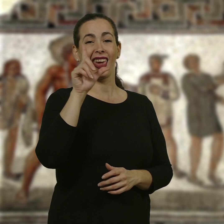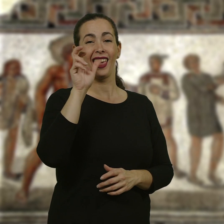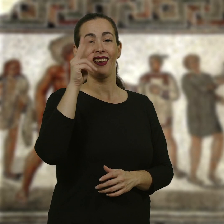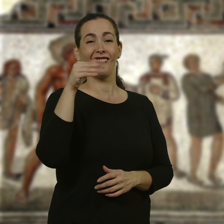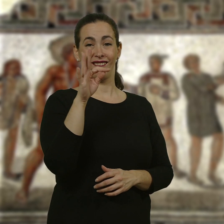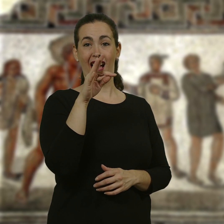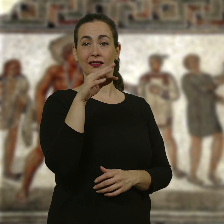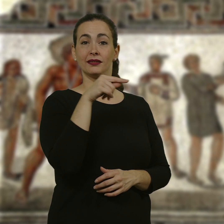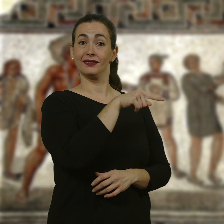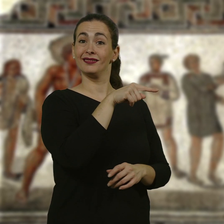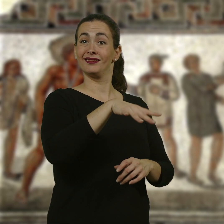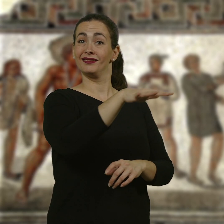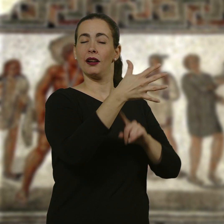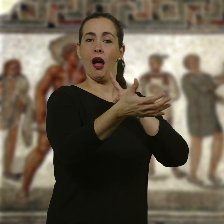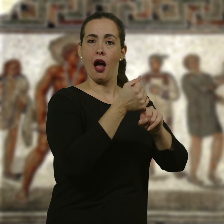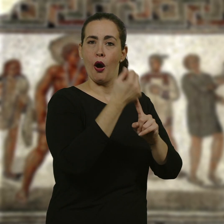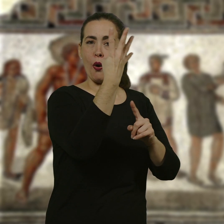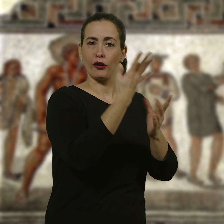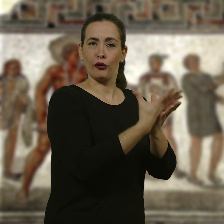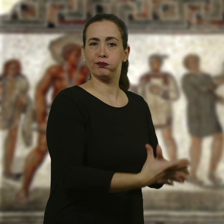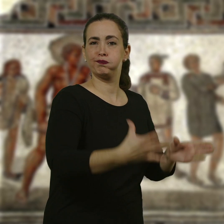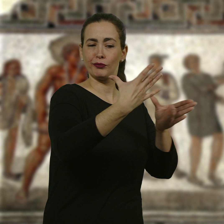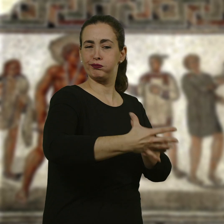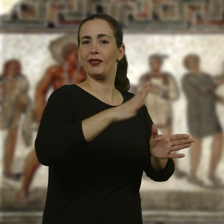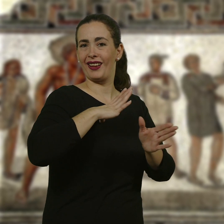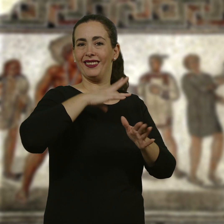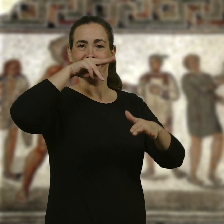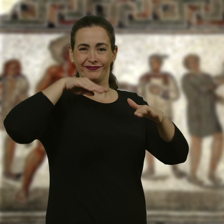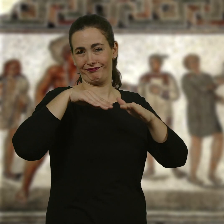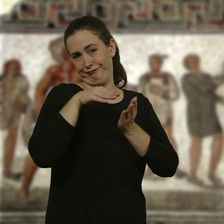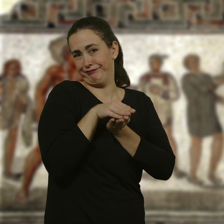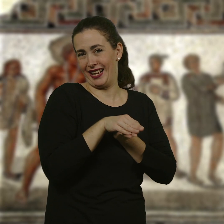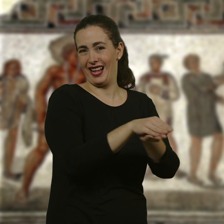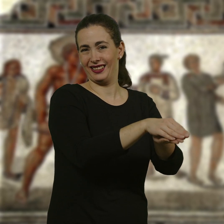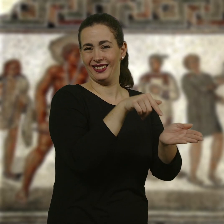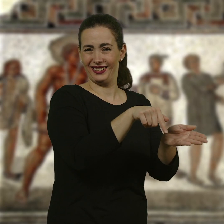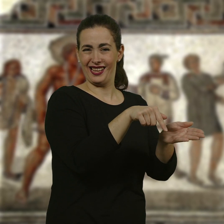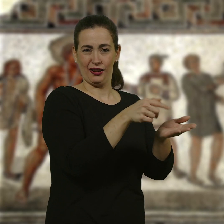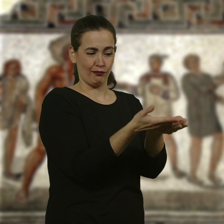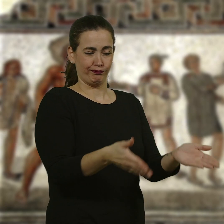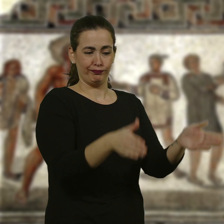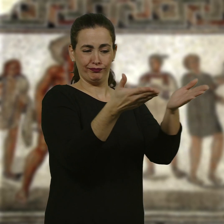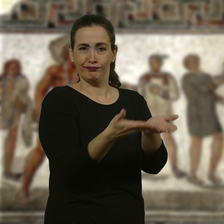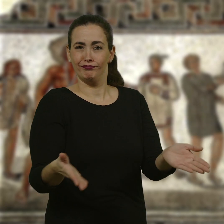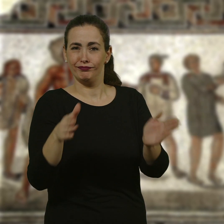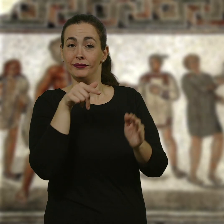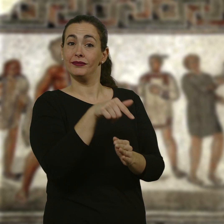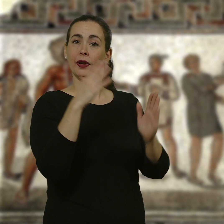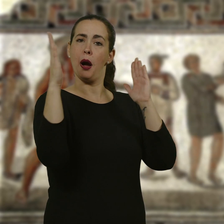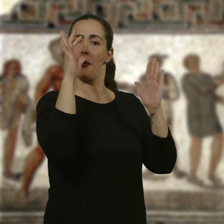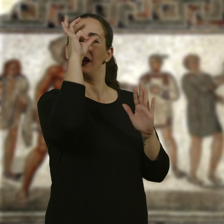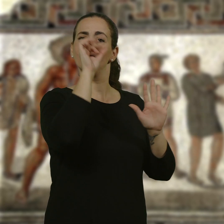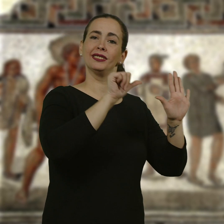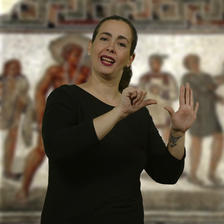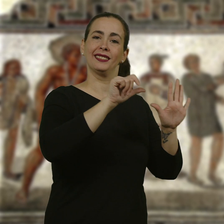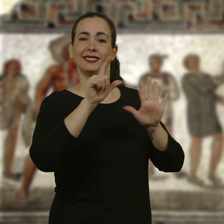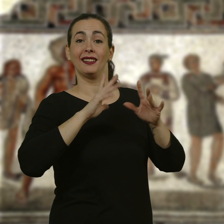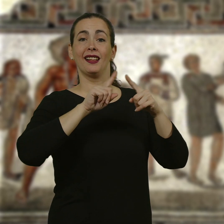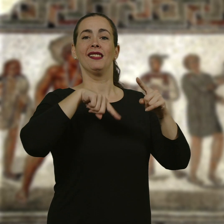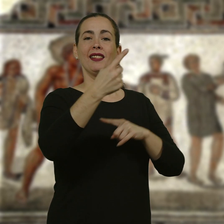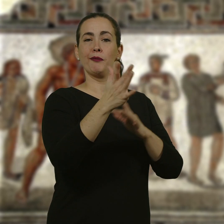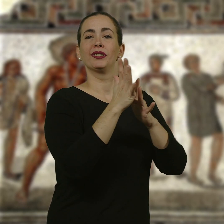A llevant es van trobar quatre enterraments en fossa dels segles VI - VII dC,